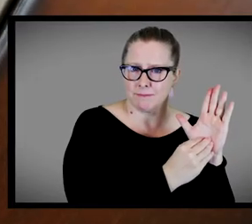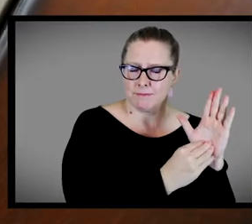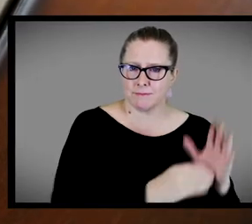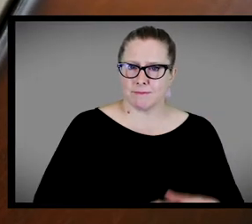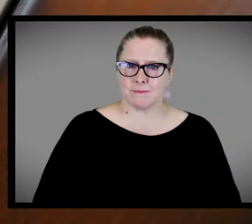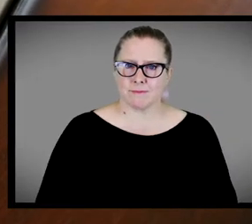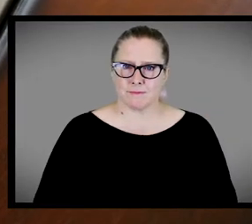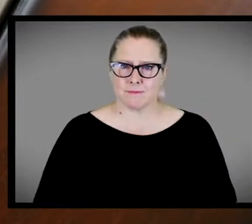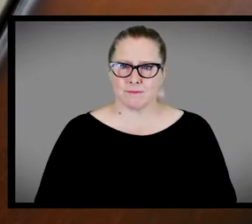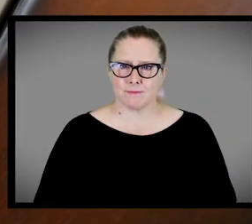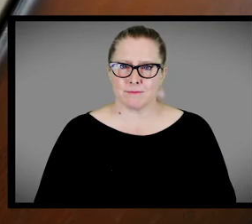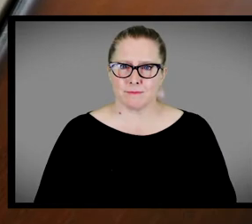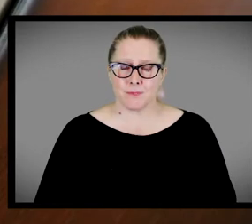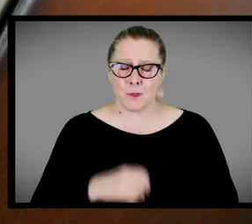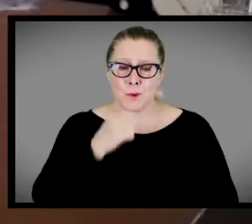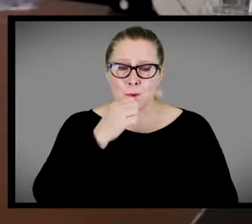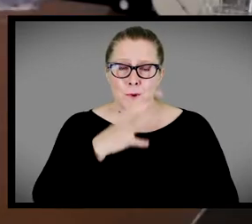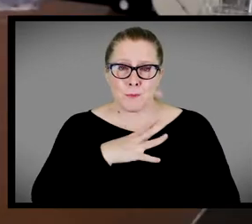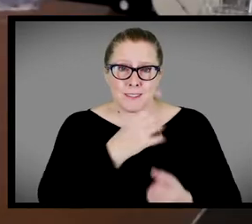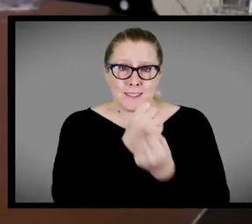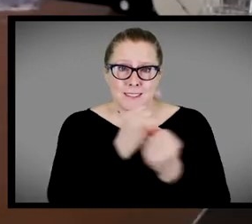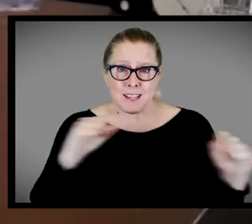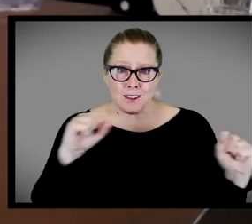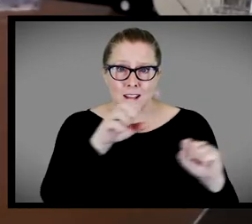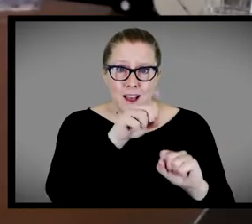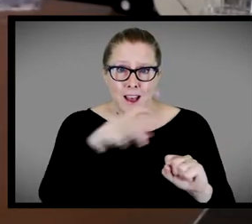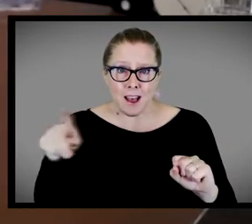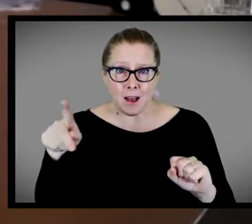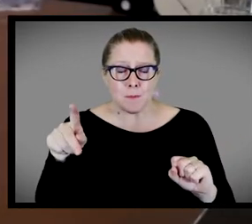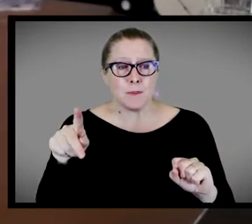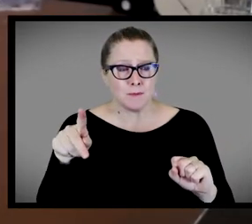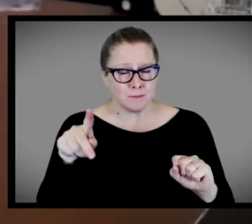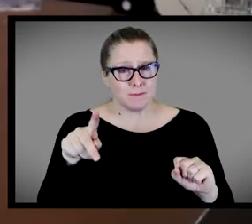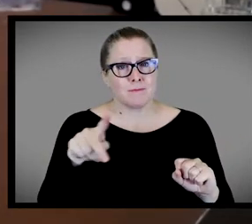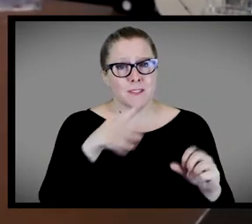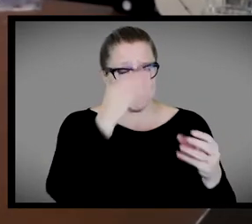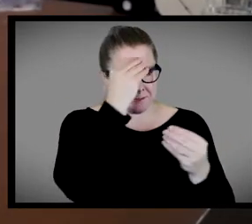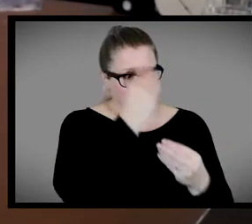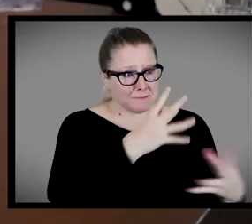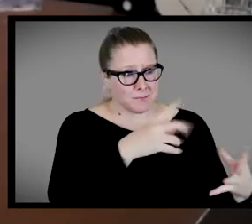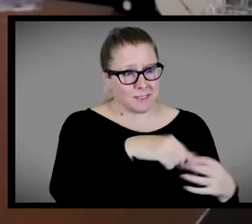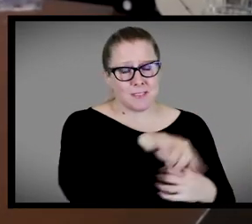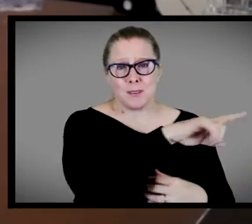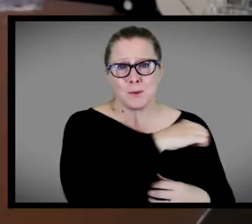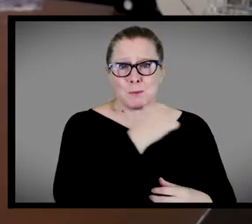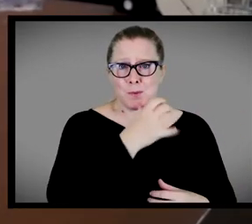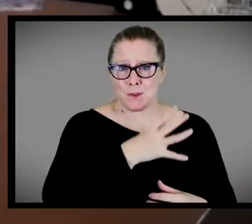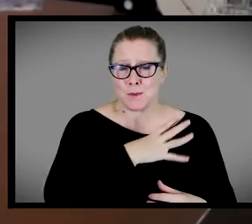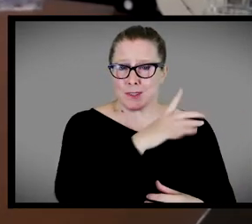تتم مشاركة تطبيق سلامة المرأة مع النساء ذوات الإعاقة، لكنه لجميع النساء.